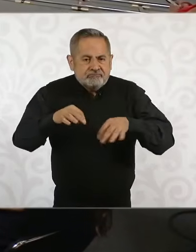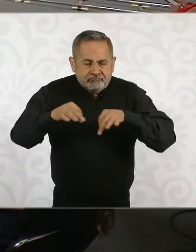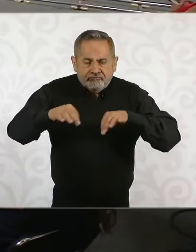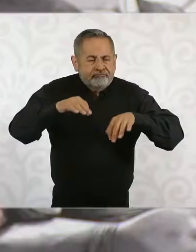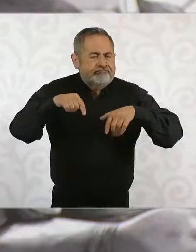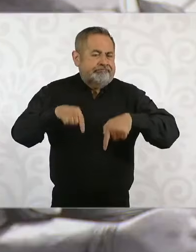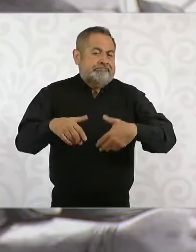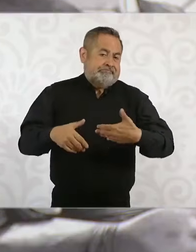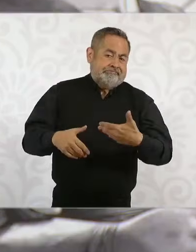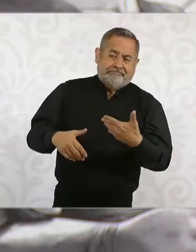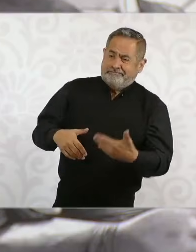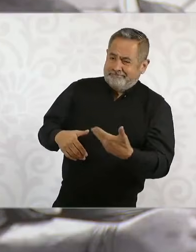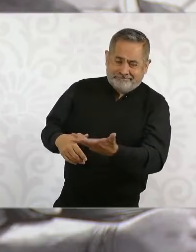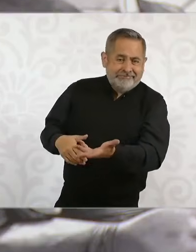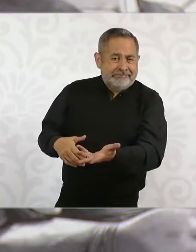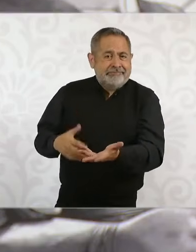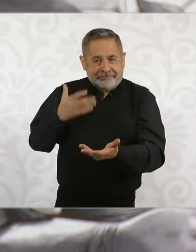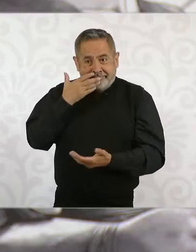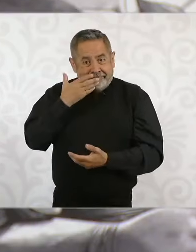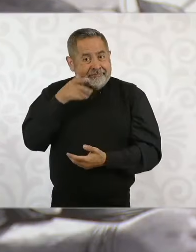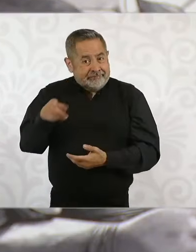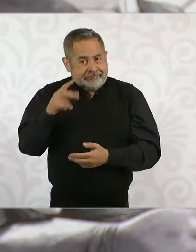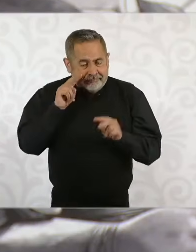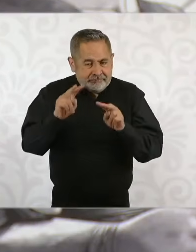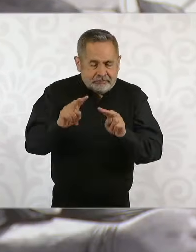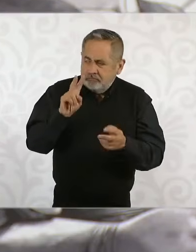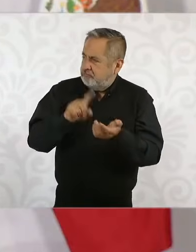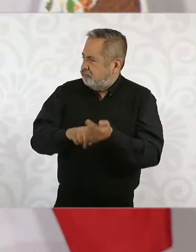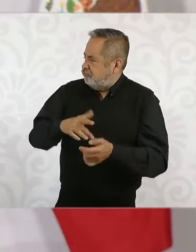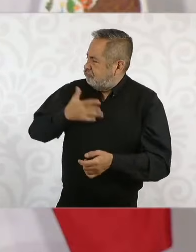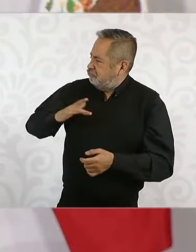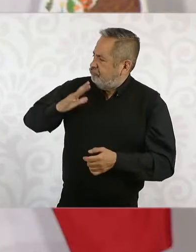habla de lo que está sucediendo y nos debe llenar de orgullo. Gracias.